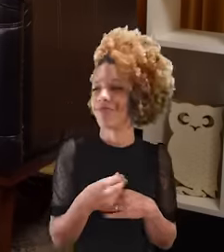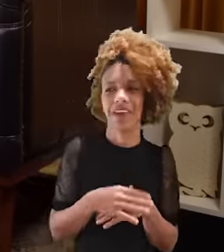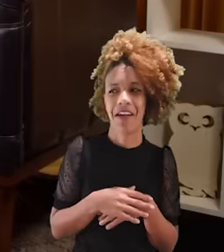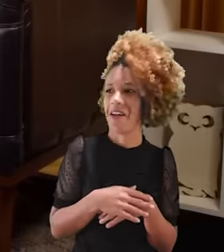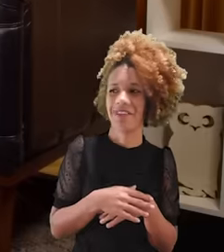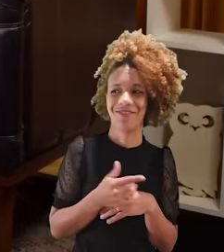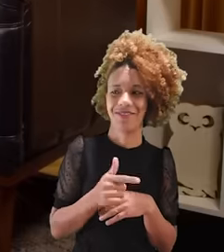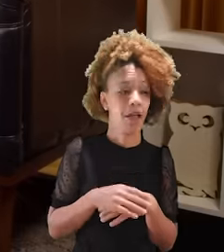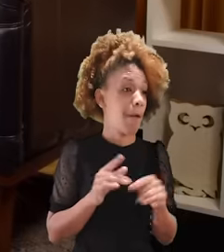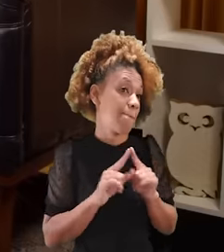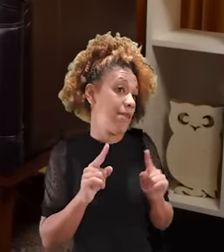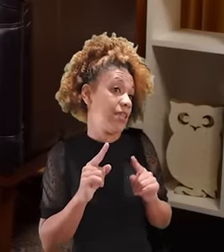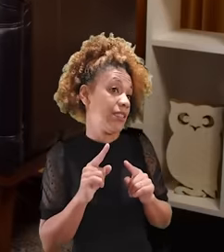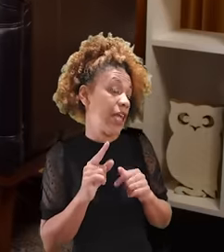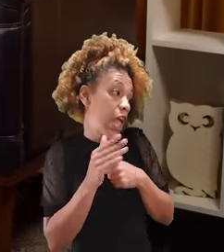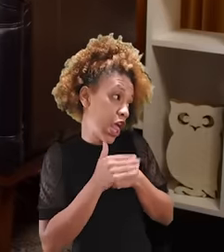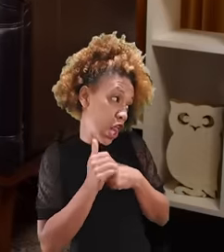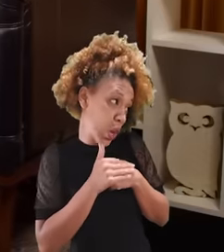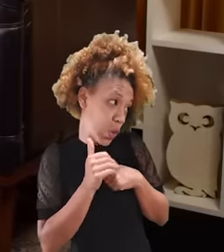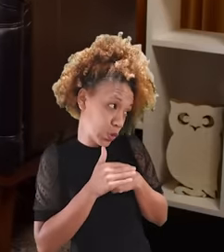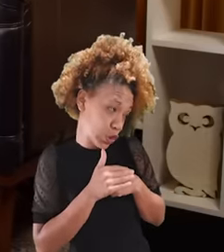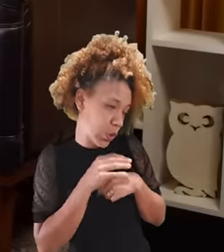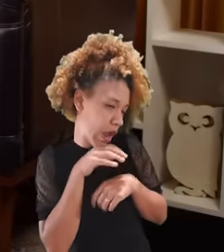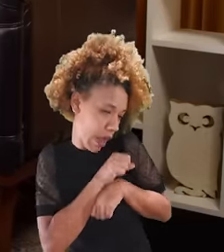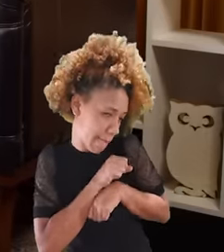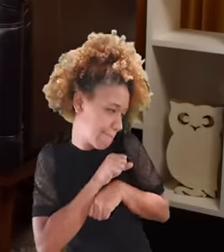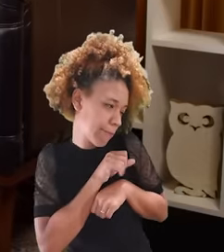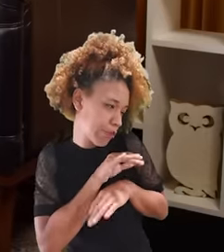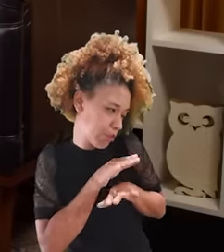eu chamo isso de elogio sanduíche você faz o elogio sanduiche Opa camadas vou explicar o que